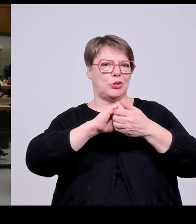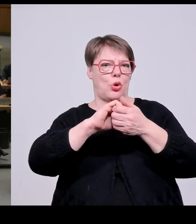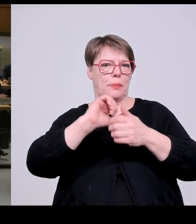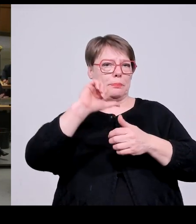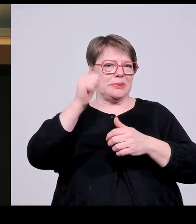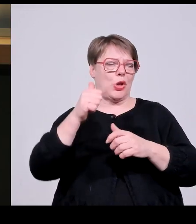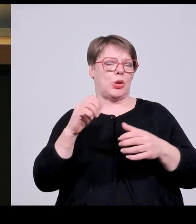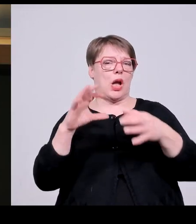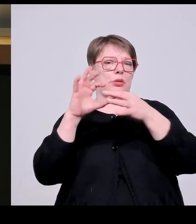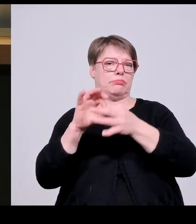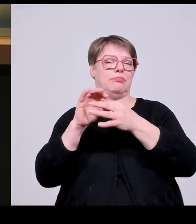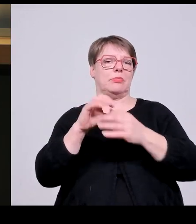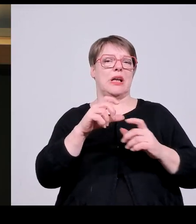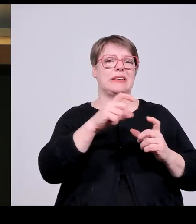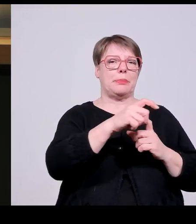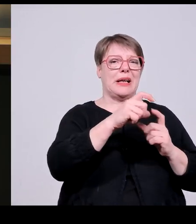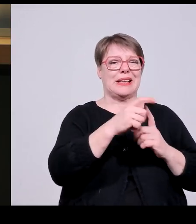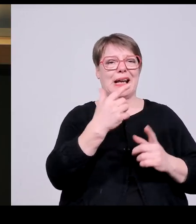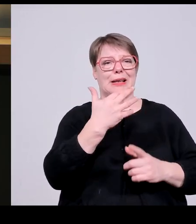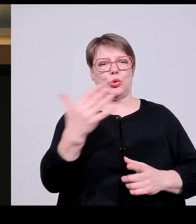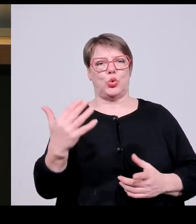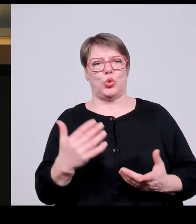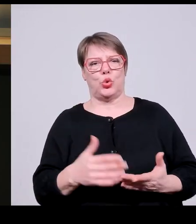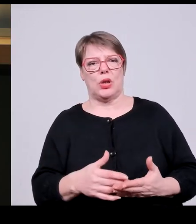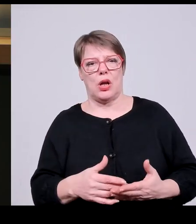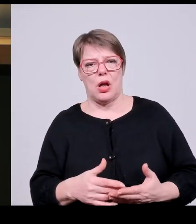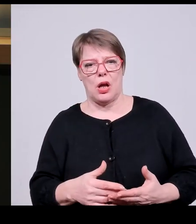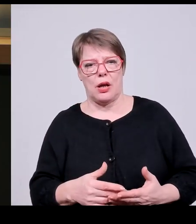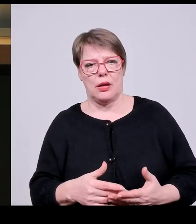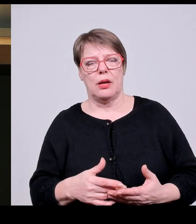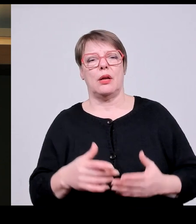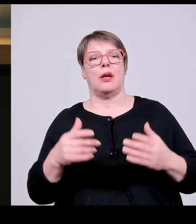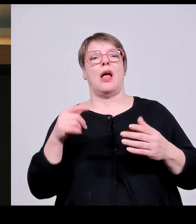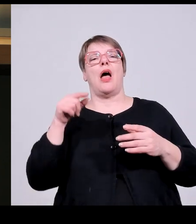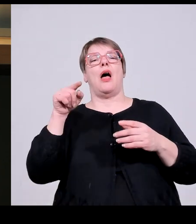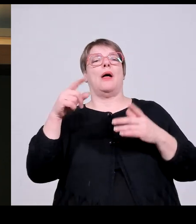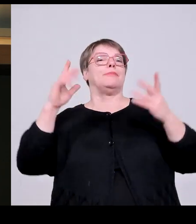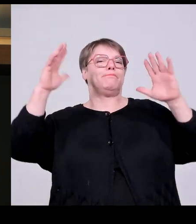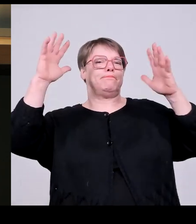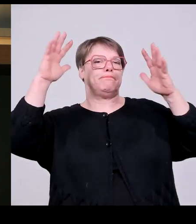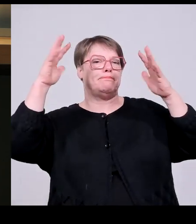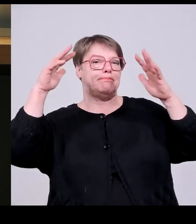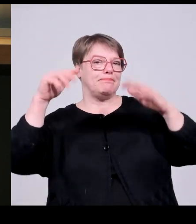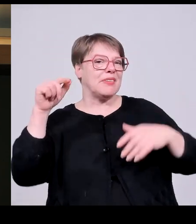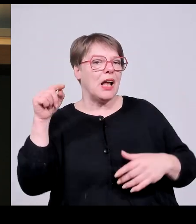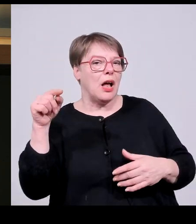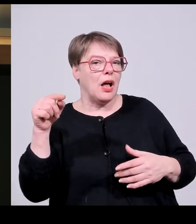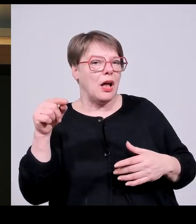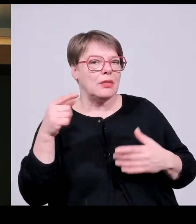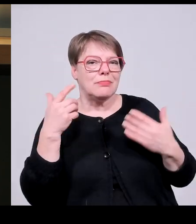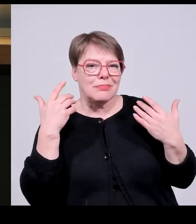Es ist eben so, bei den großen Fragen der Berliner Verkehrspolitik sei es die TVO, teilweise aber auch